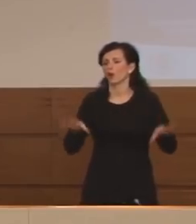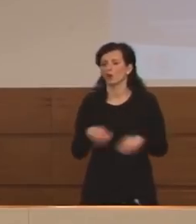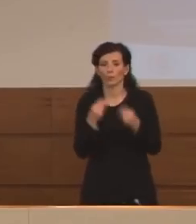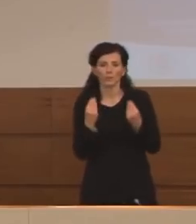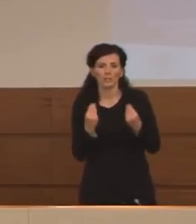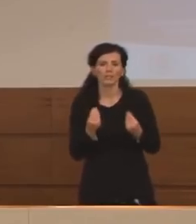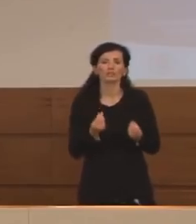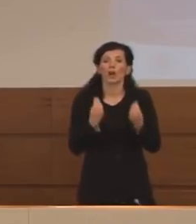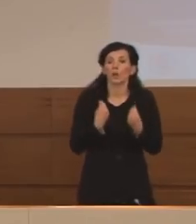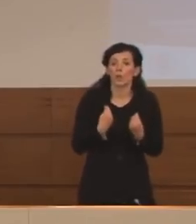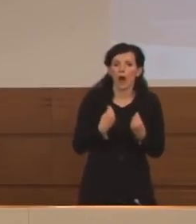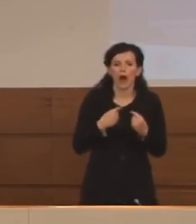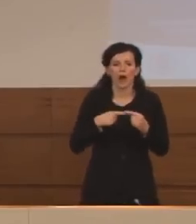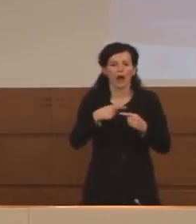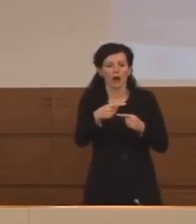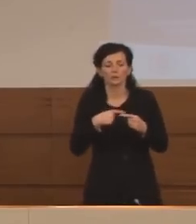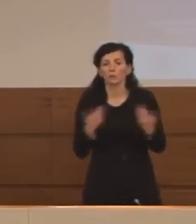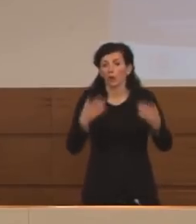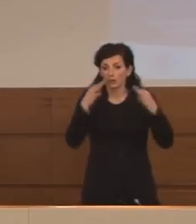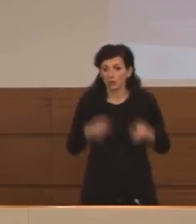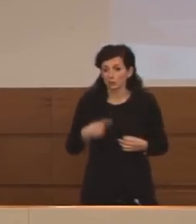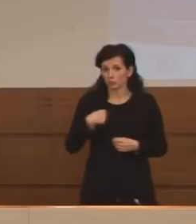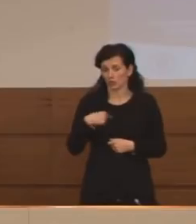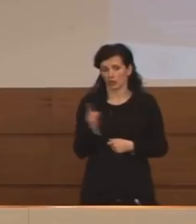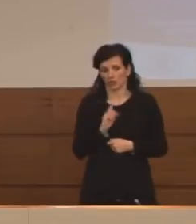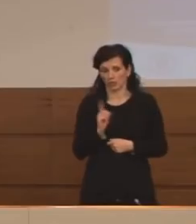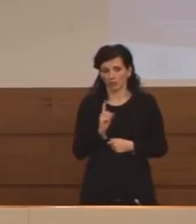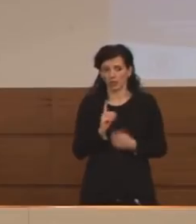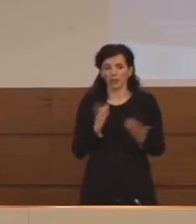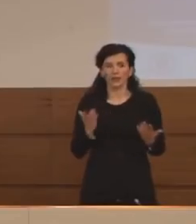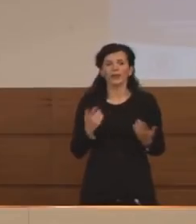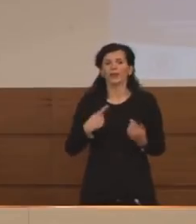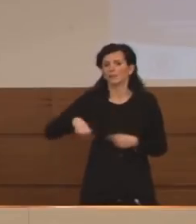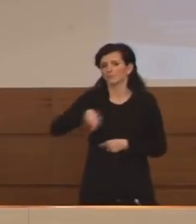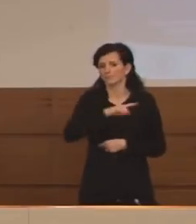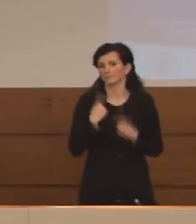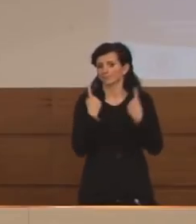Assolutamente non spetta neanche a noi deciderlo, no? Ma spetta al Governo.